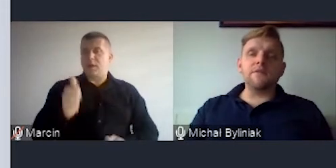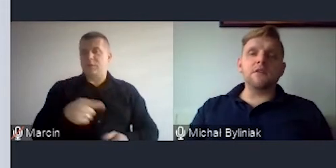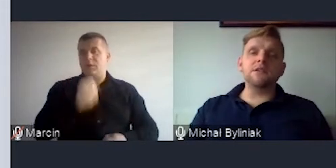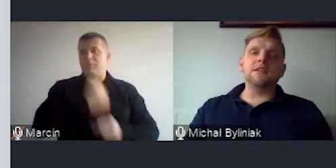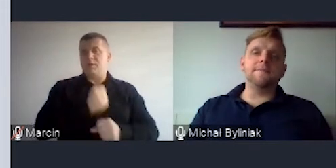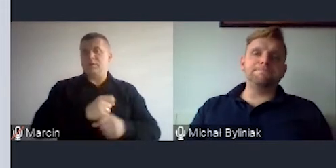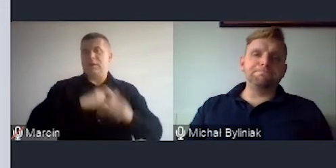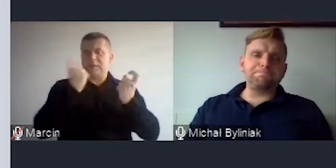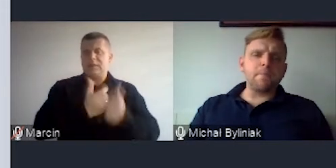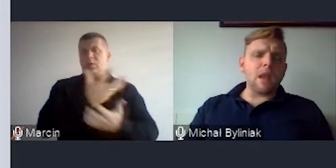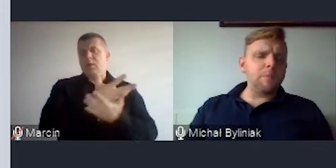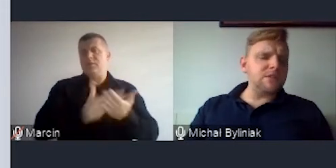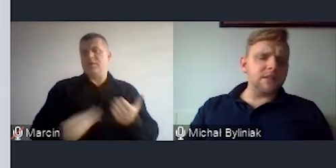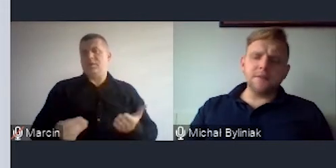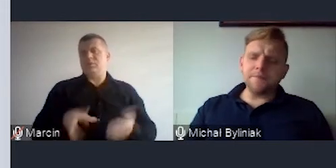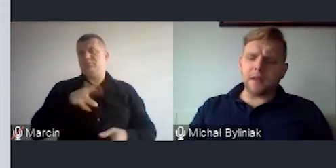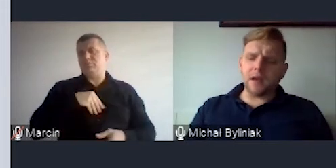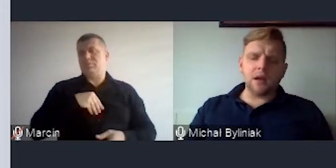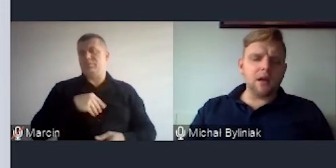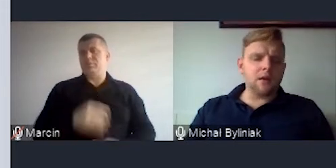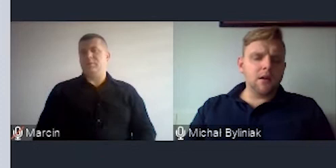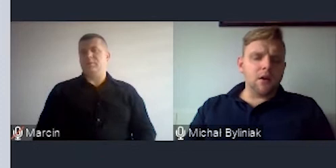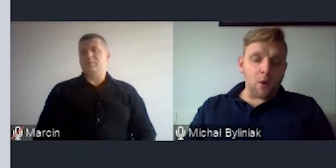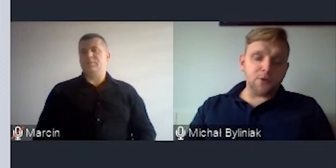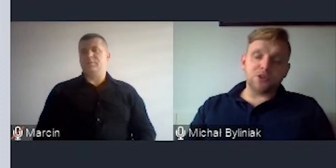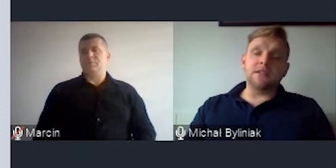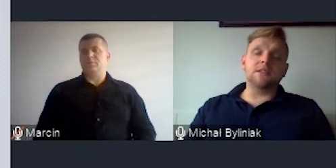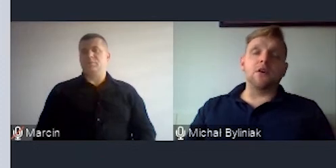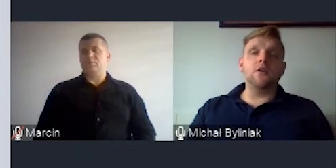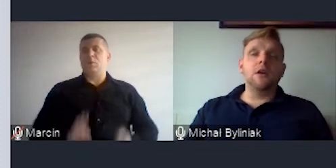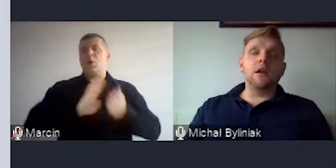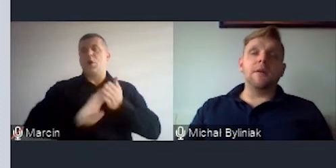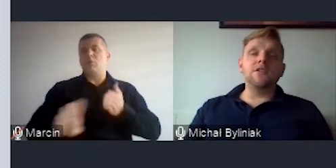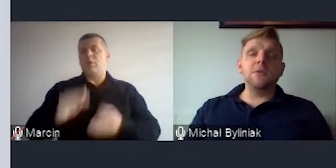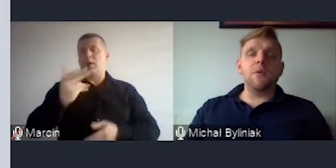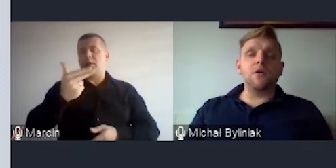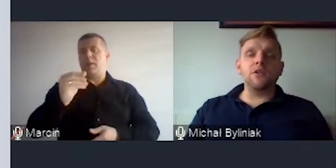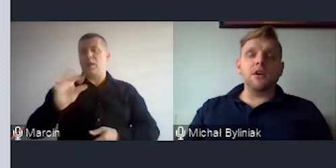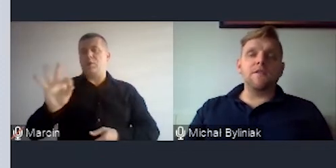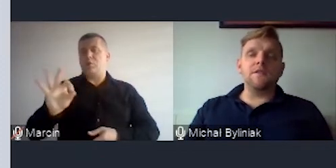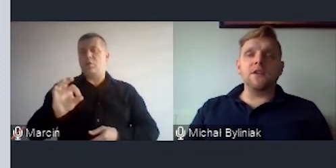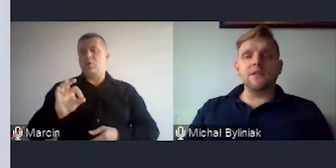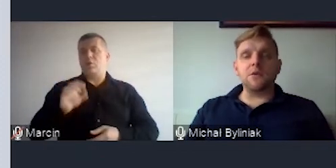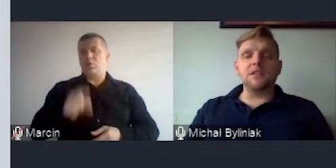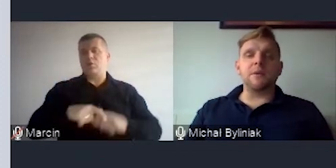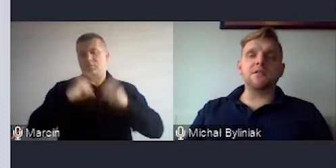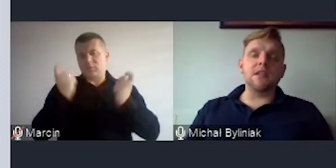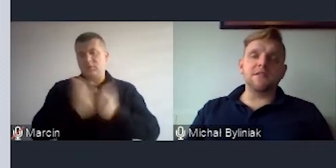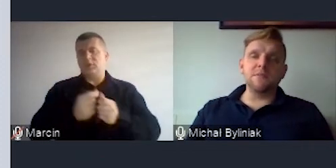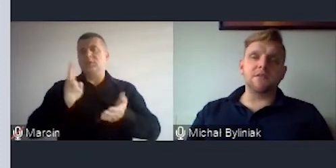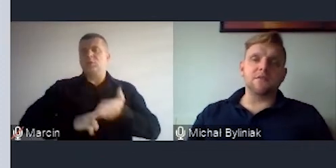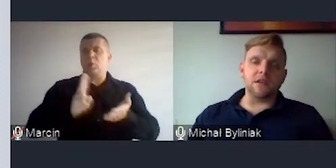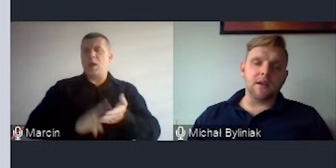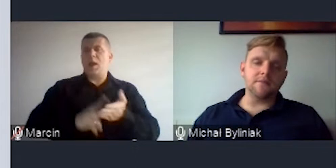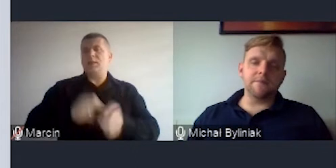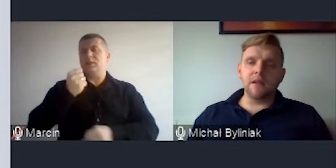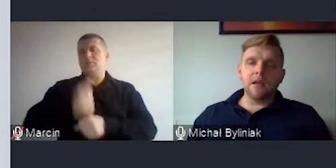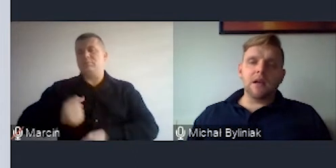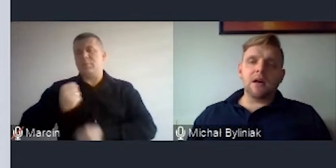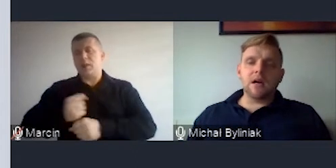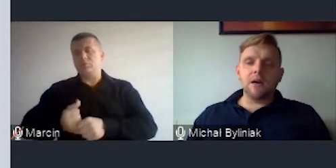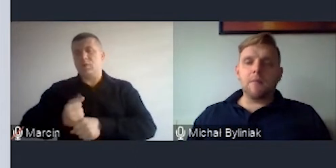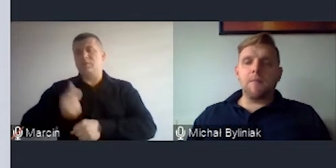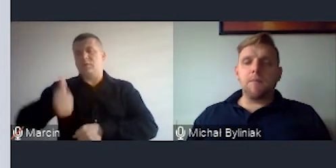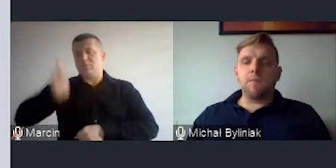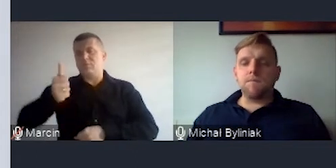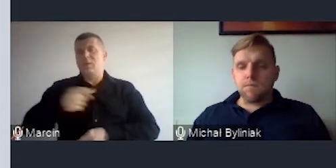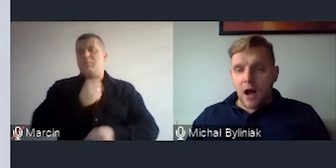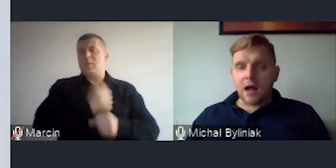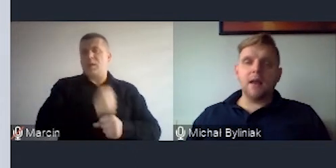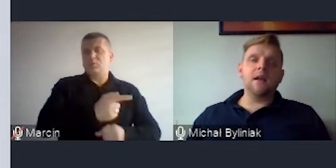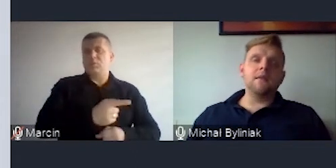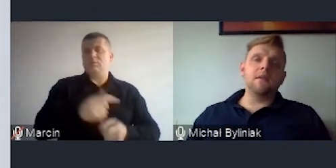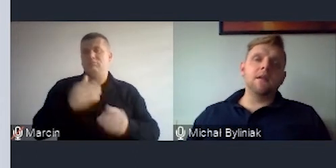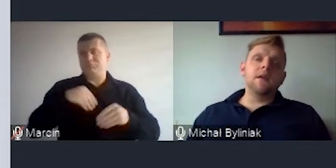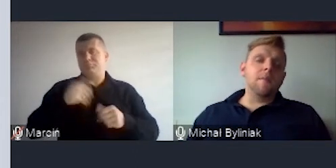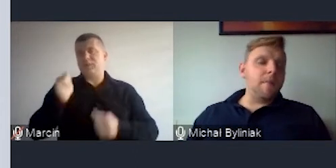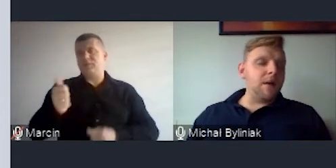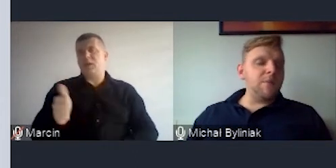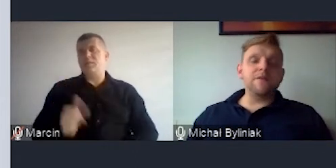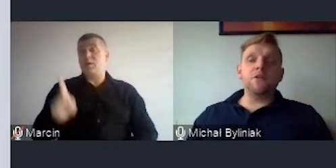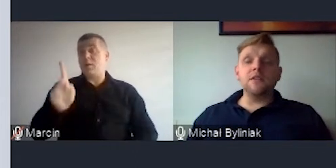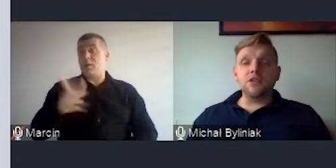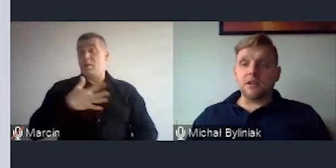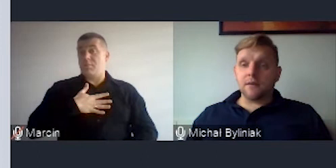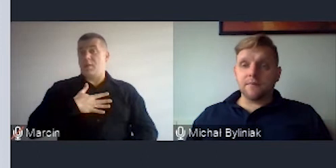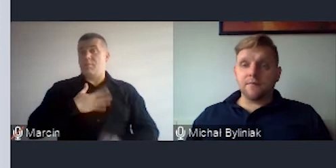Całe wynagrodzenie, poza tym oprócz netto będziemy mogli kwalifikować składki pracodawcy i pracownika, ale mamy pewne ograniczenia.